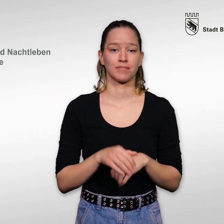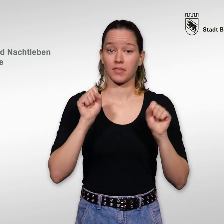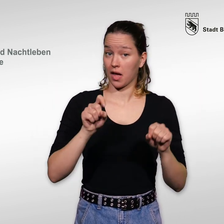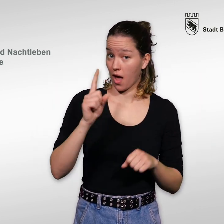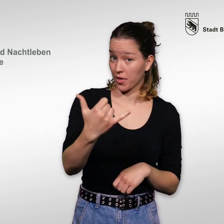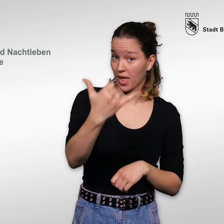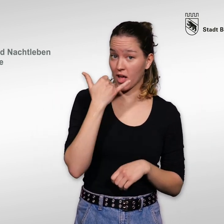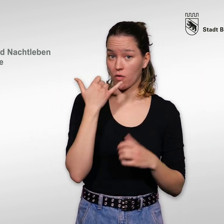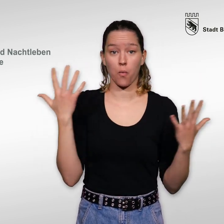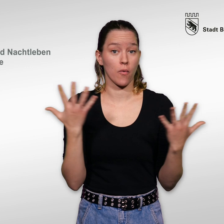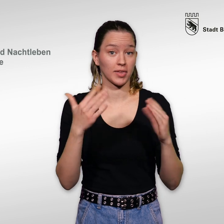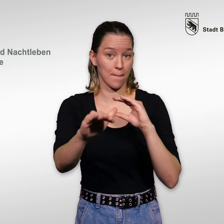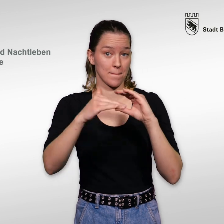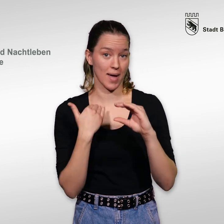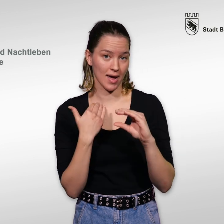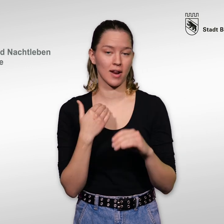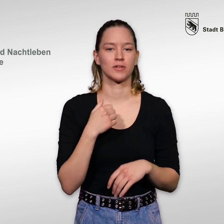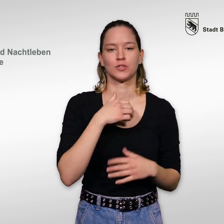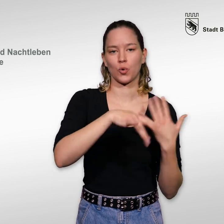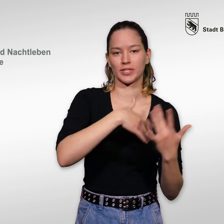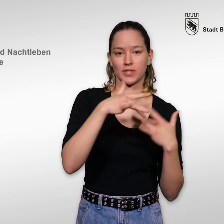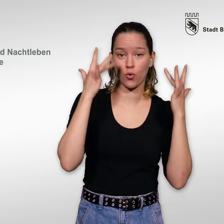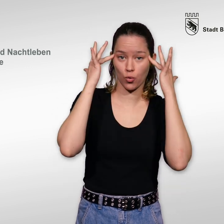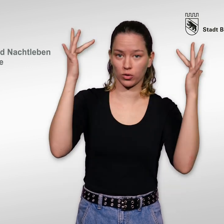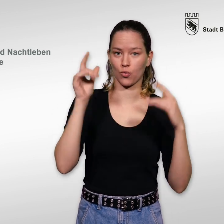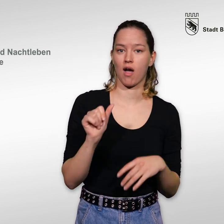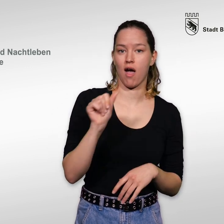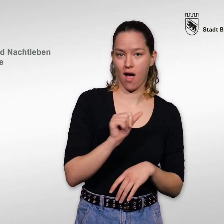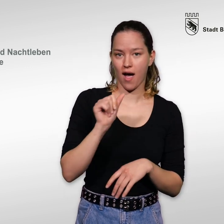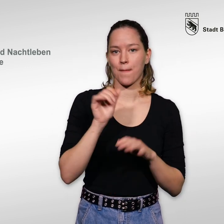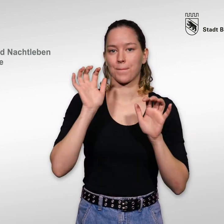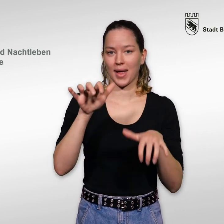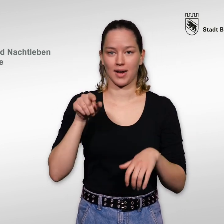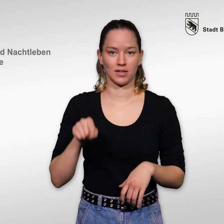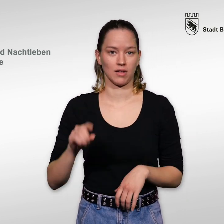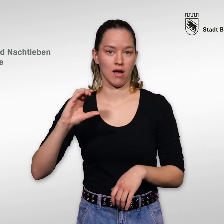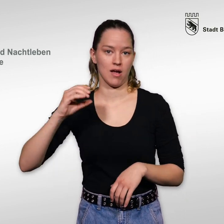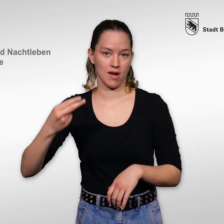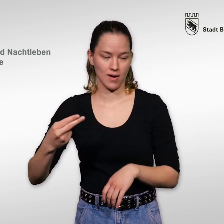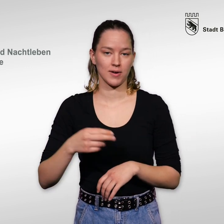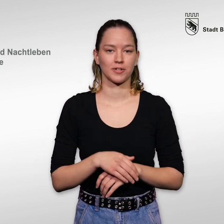Du erreichst uns auch telefonisch oder per E-Mail: soziokultur@bern.ch.